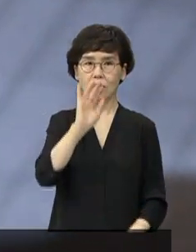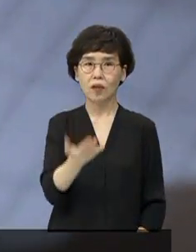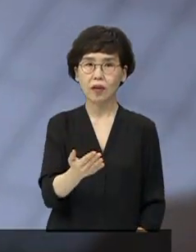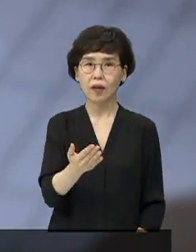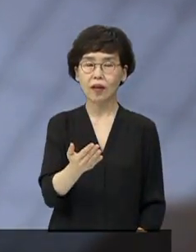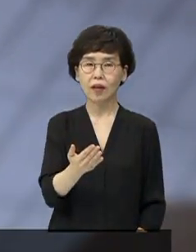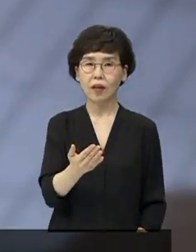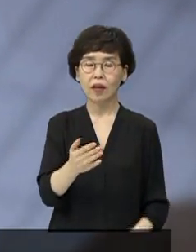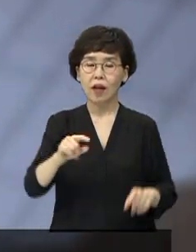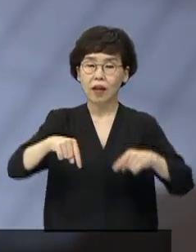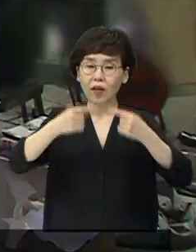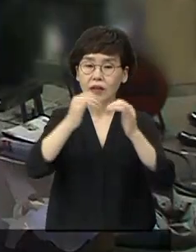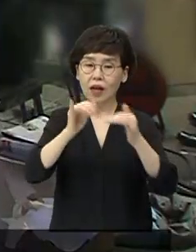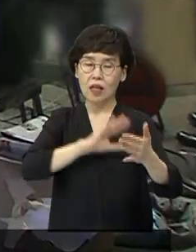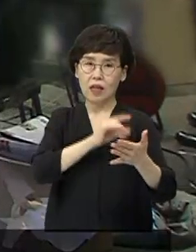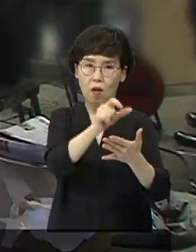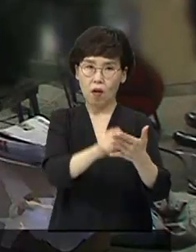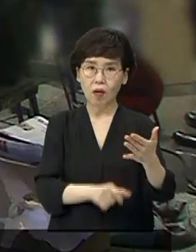출입명부 작성이 의무화되고 단체 식사를 제공할 수 없습니다.